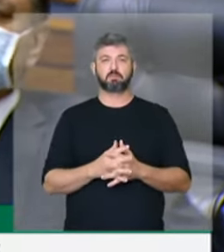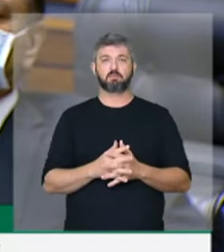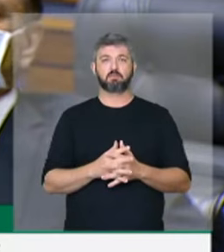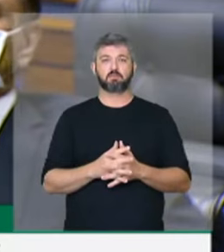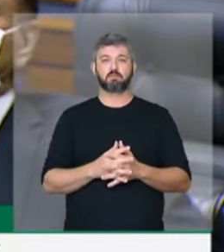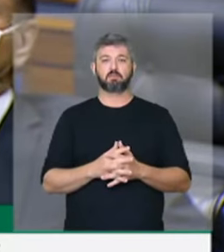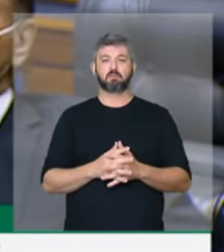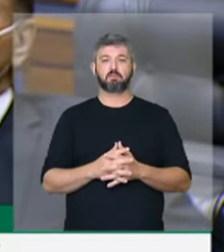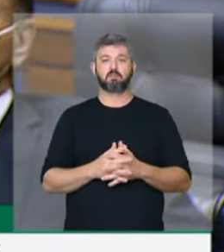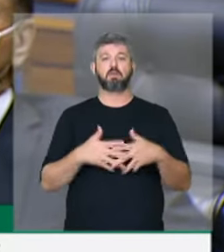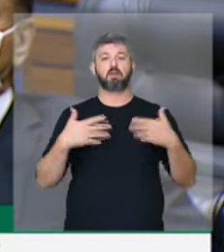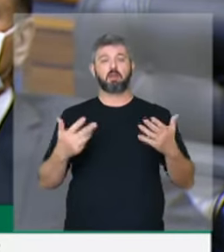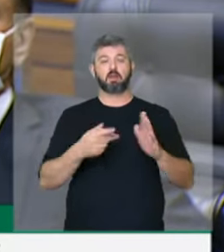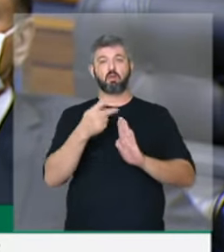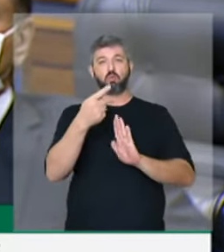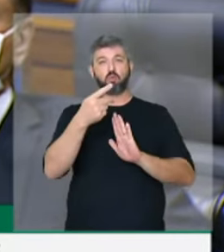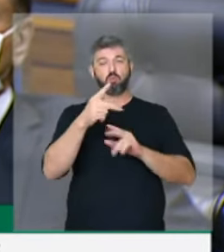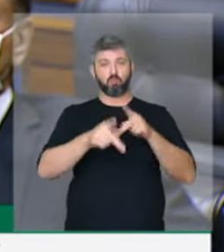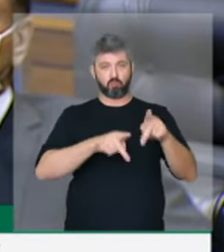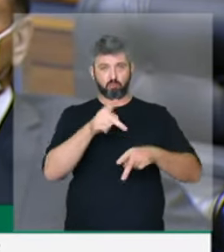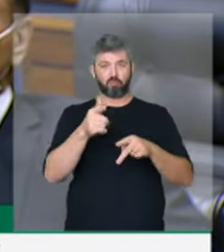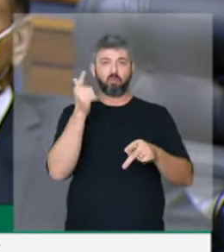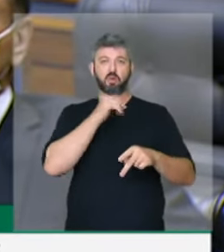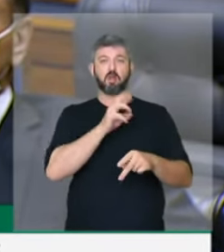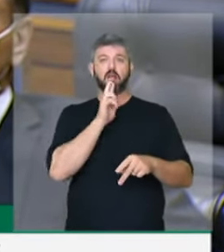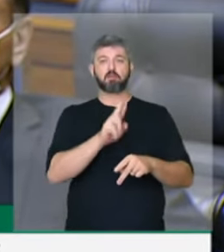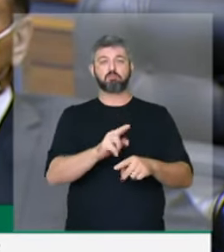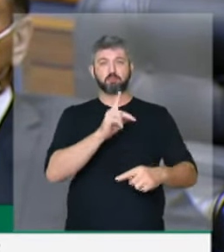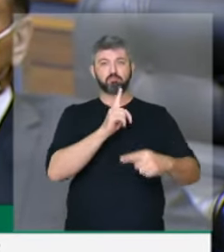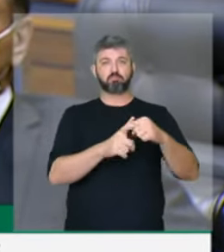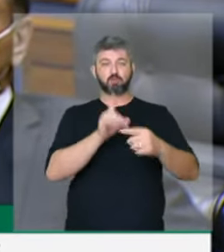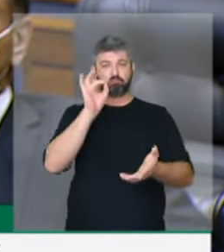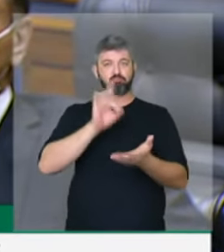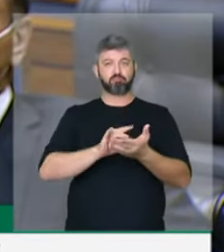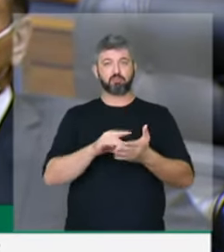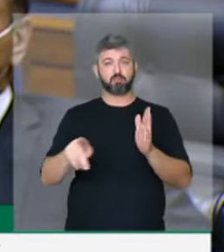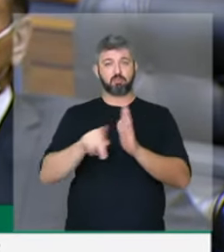TENHA RESPOSTAS EFETIVAS AQUI DA CÂMARA DOS DEPUTADOS. ENTÃO, ATRAVÀS DA SUA LIDERANÇA E TAMBÉM DO